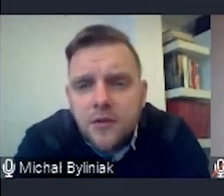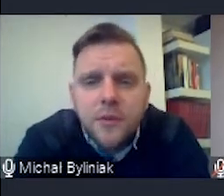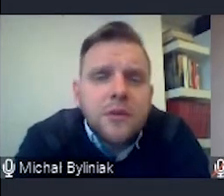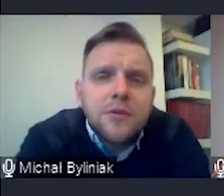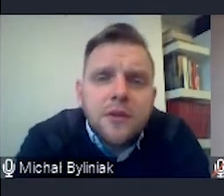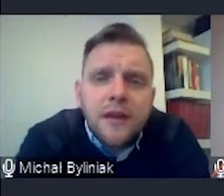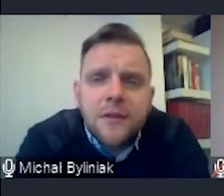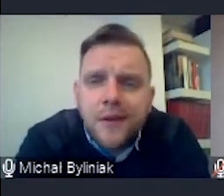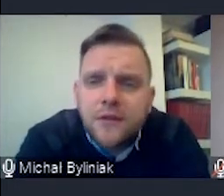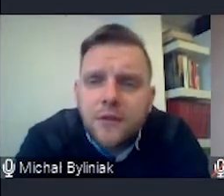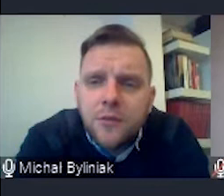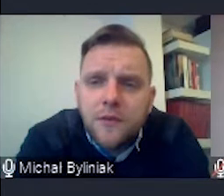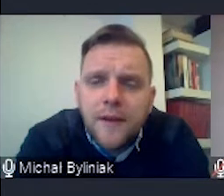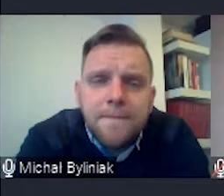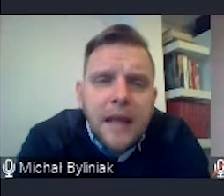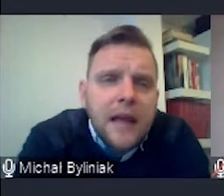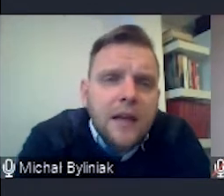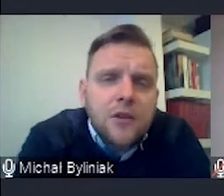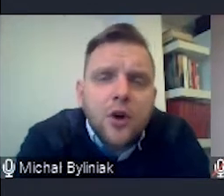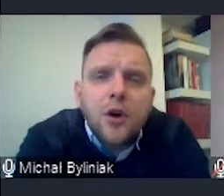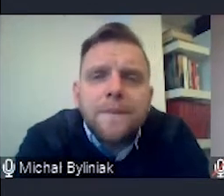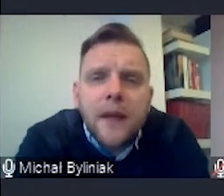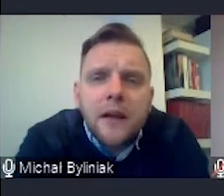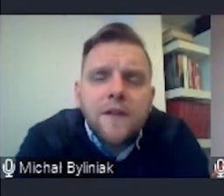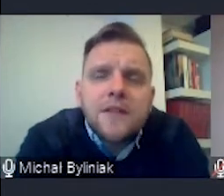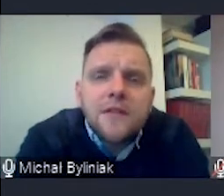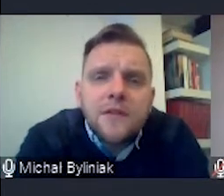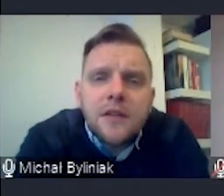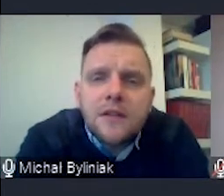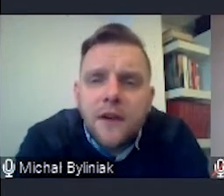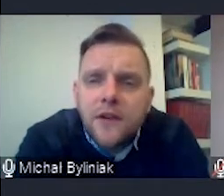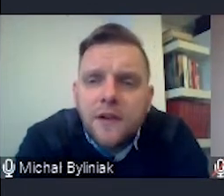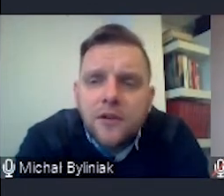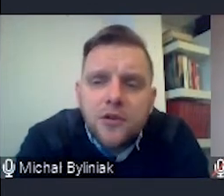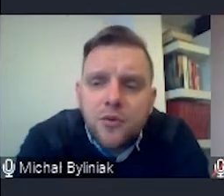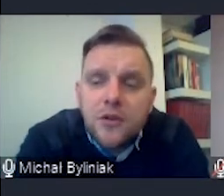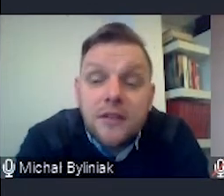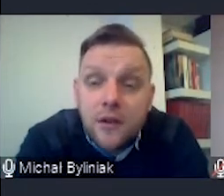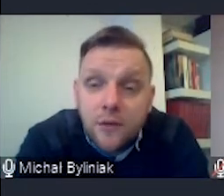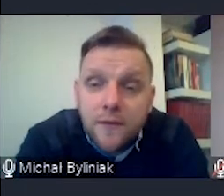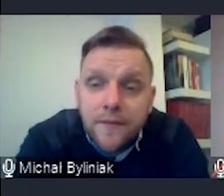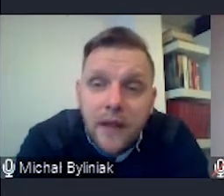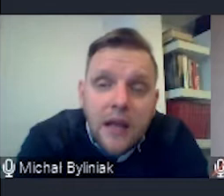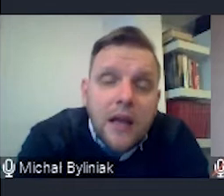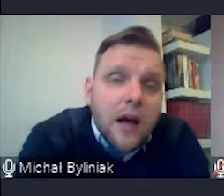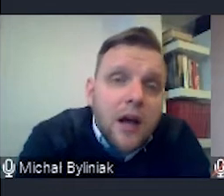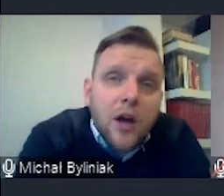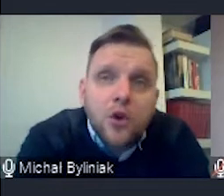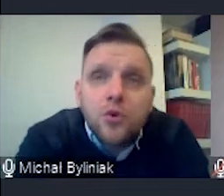to tak zupełnie przy okazji Państwu o niej mówię to kwestia związana z kwalifikowalnością uczestników,